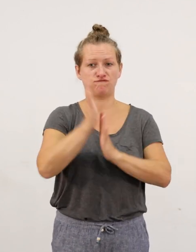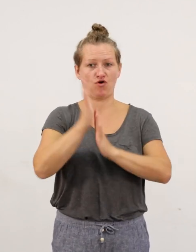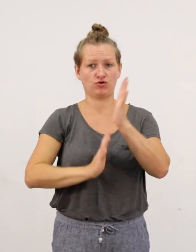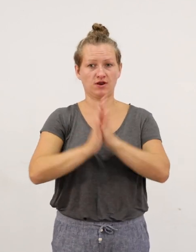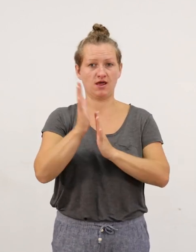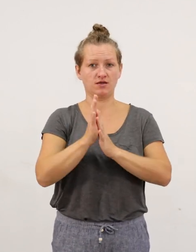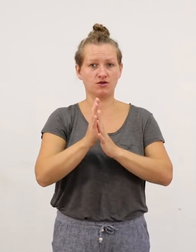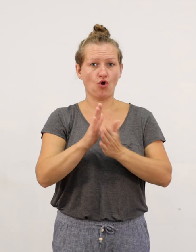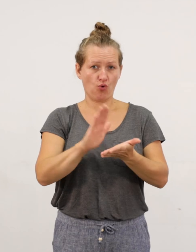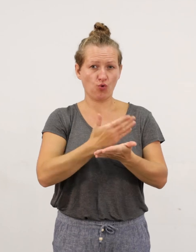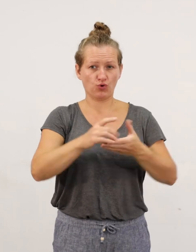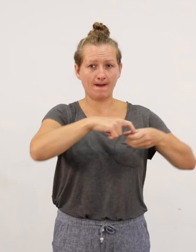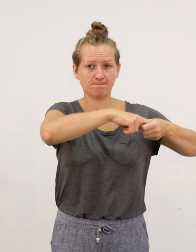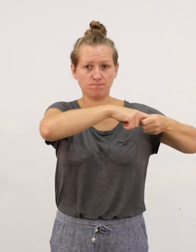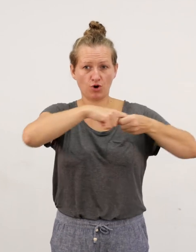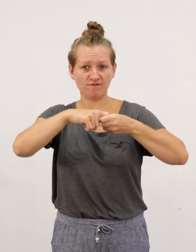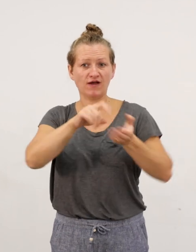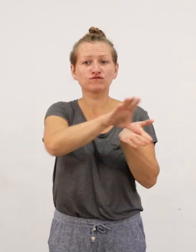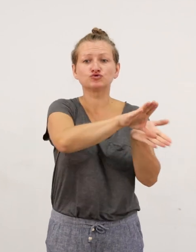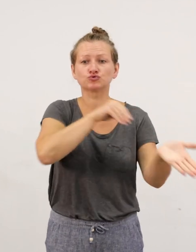były kuchnie polowe.